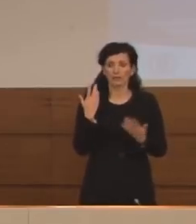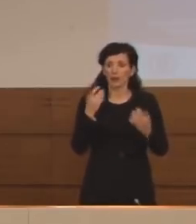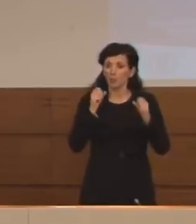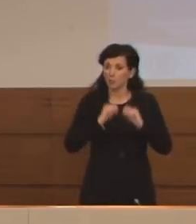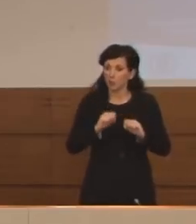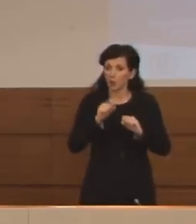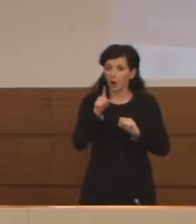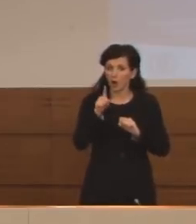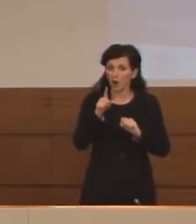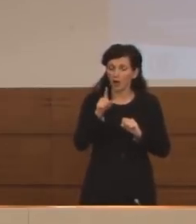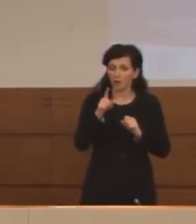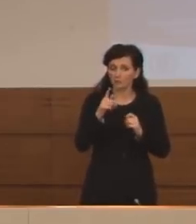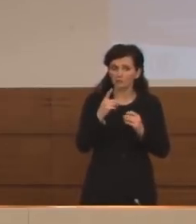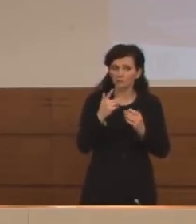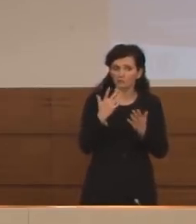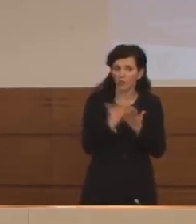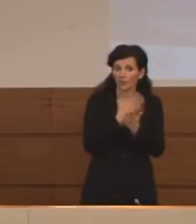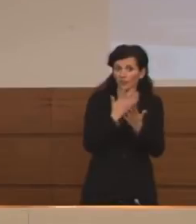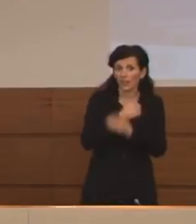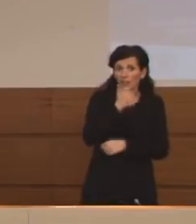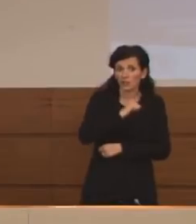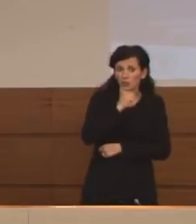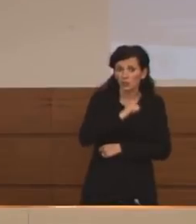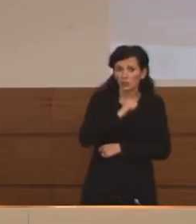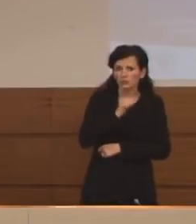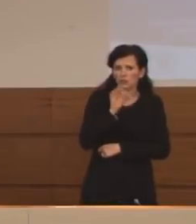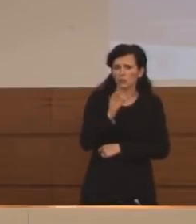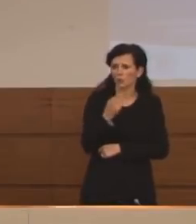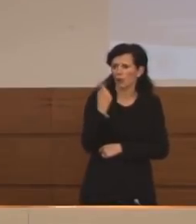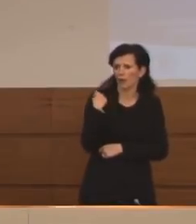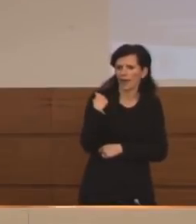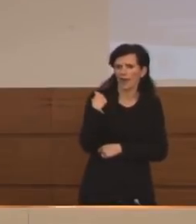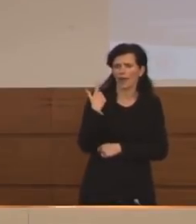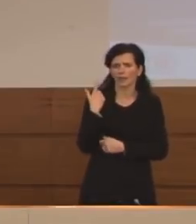Cioè, nel senso che hon fatto 3 webinar fra ieri e oggi mostrando i risultati dei nostri modelli.